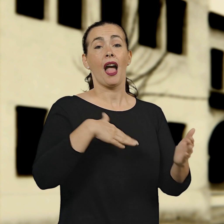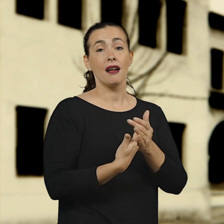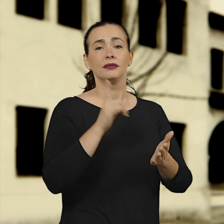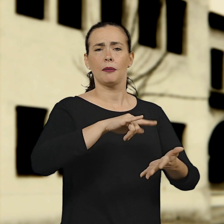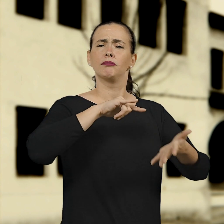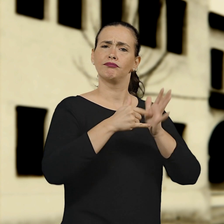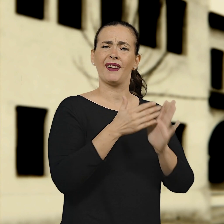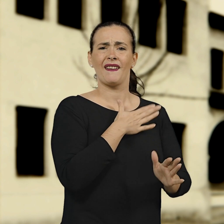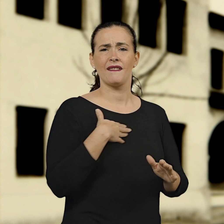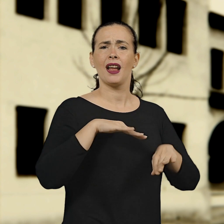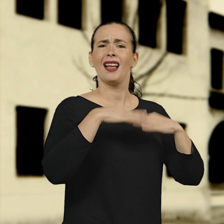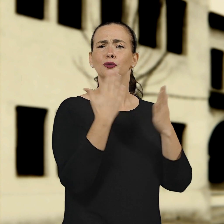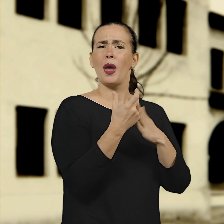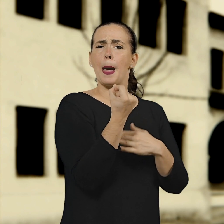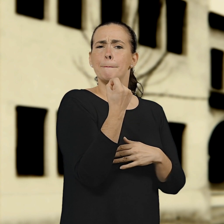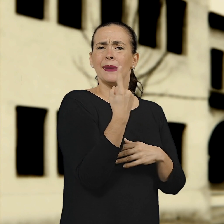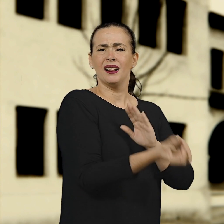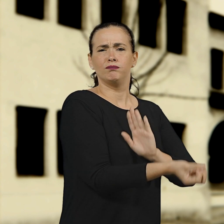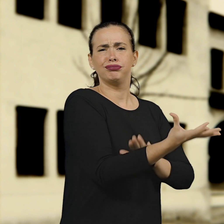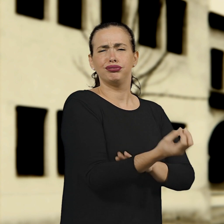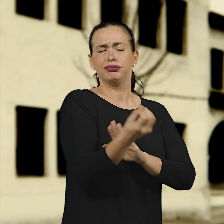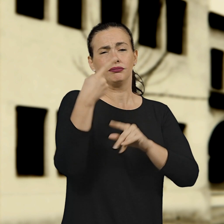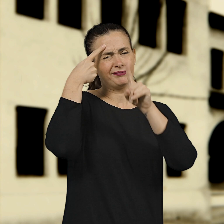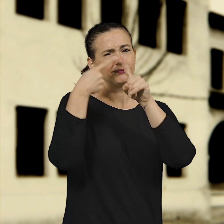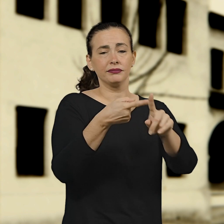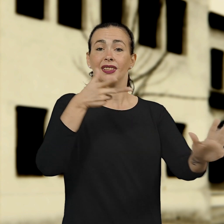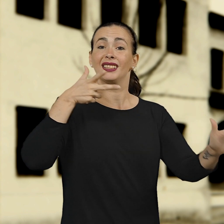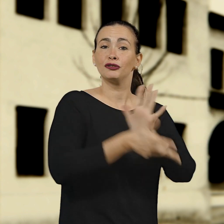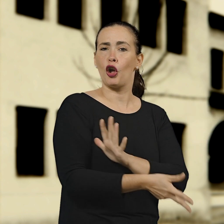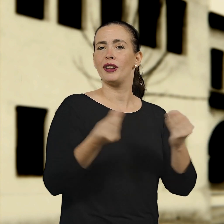També es va projectar la creació de milers d’escoles per donar resposta a un dèficit històric,